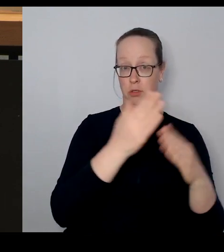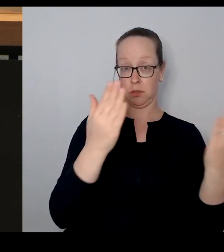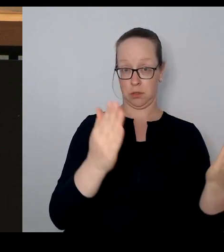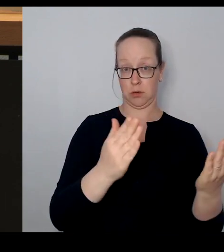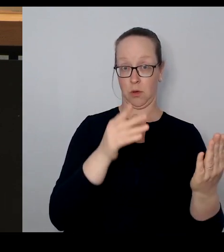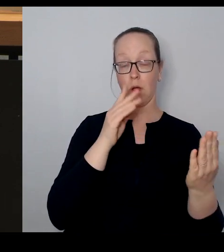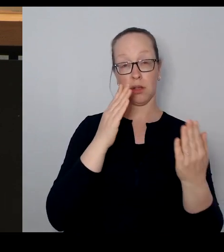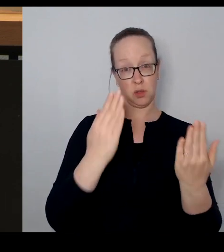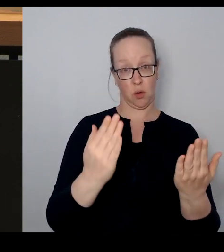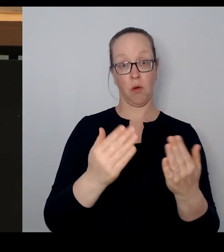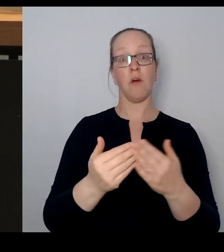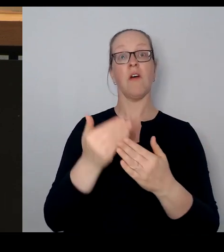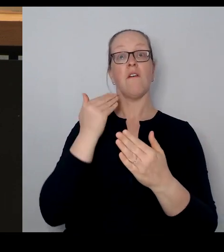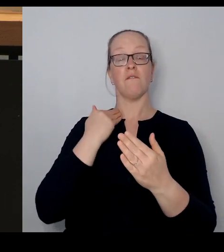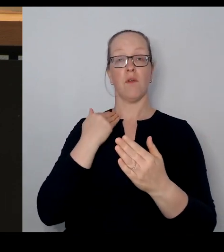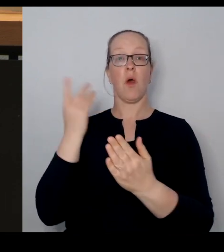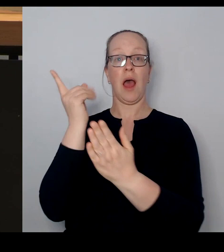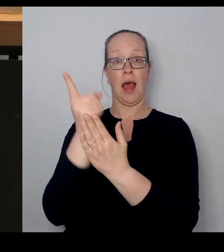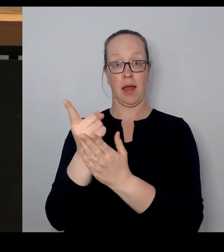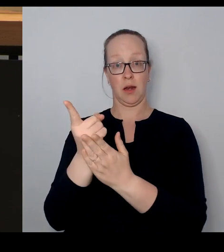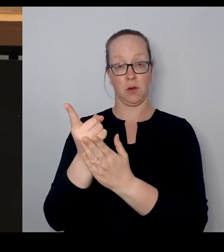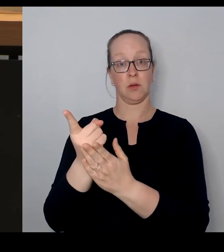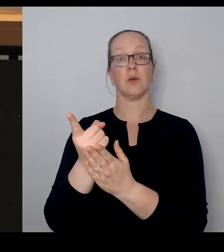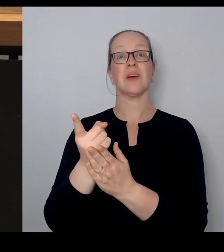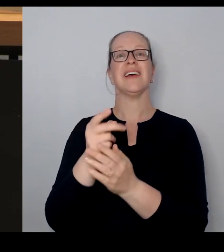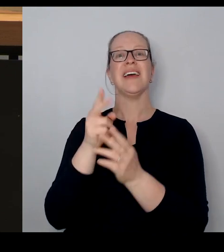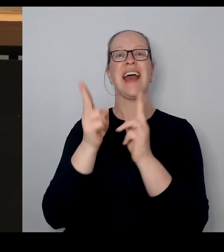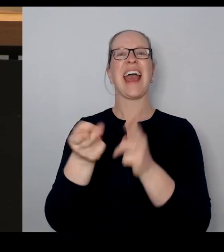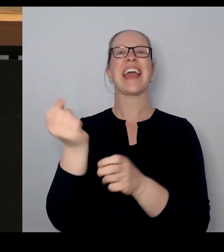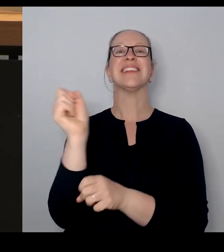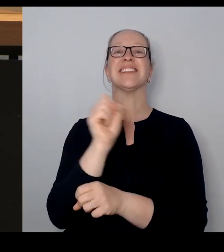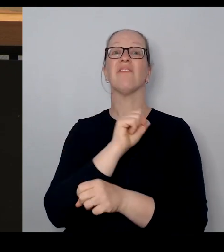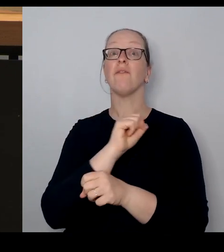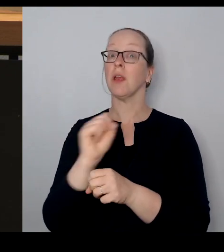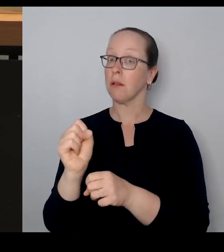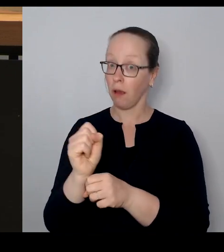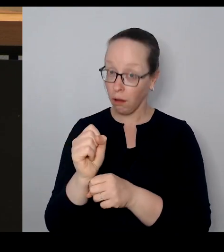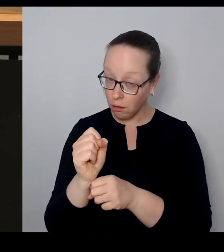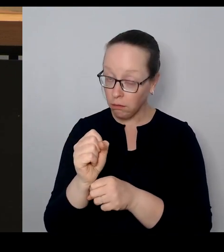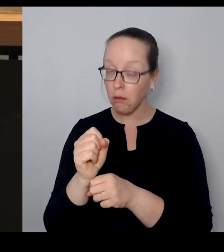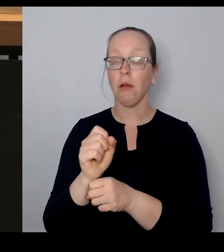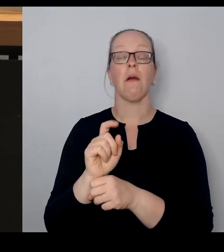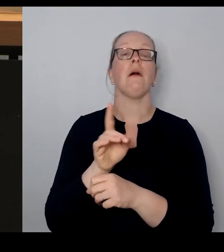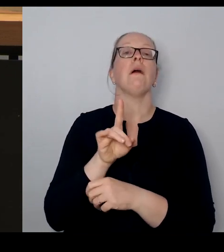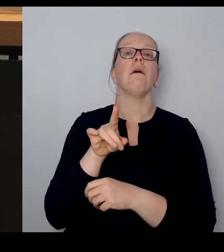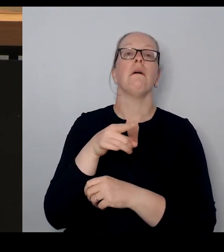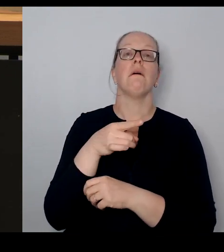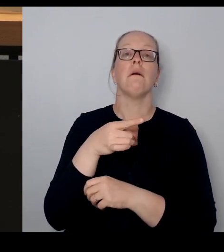dann können wir wohl davon ausgehen, dass dort Rechtswidrigkeit vorlag. Und dann hat die Exekutive selbstverständlich